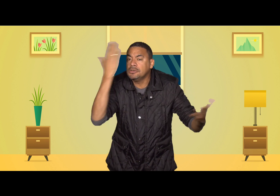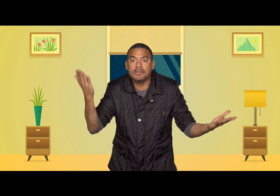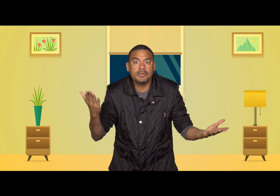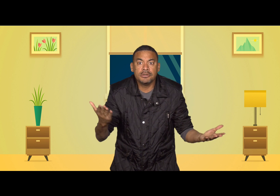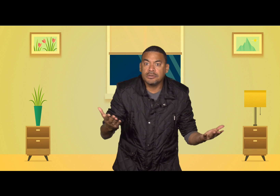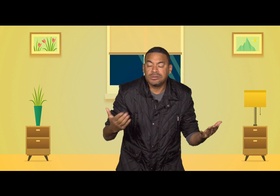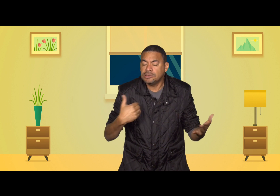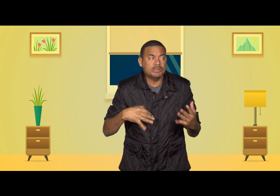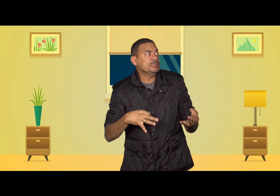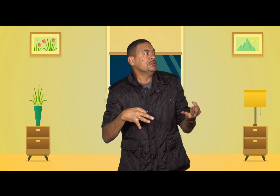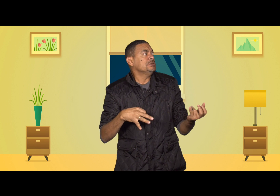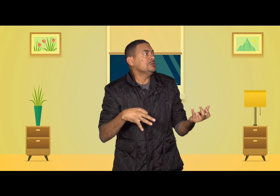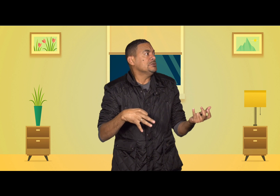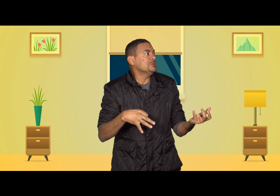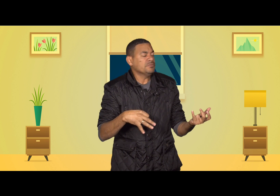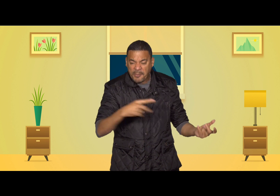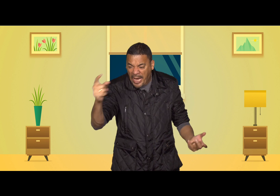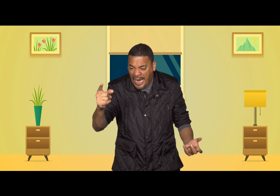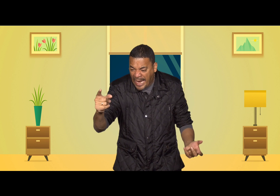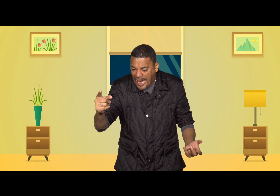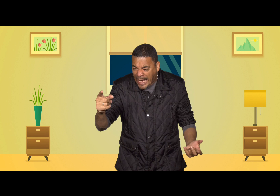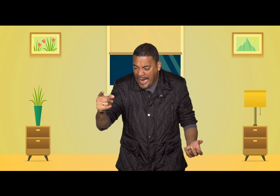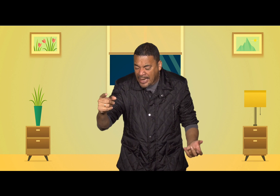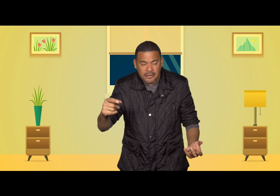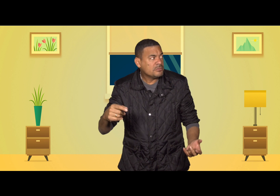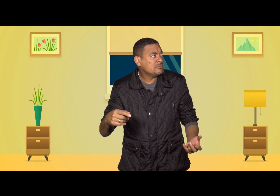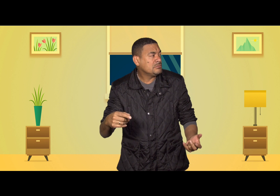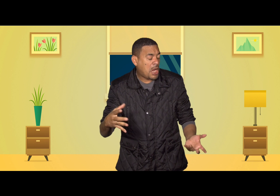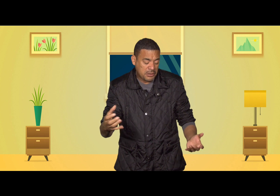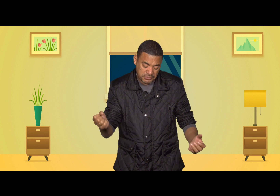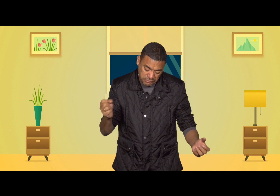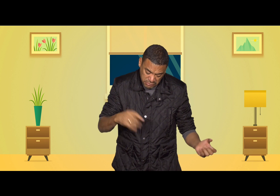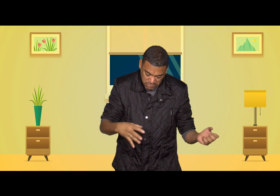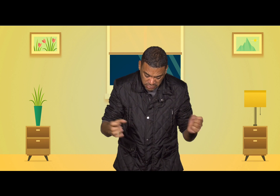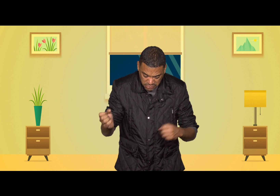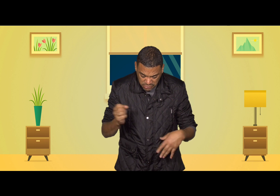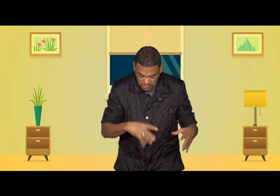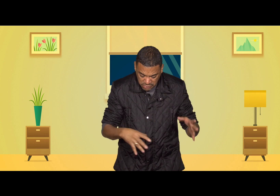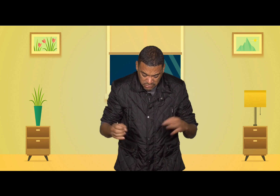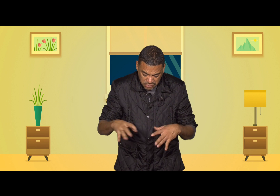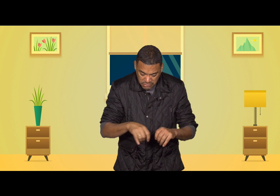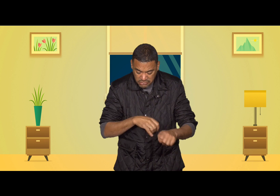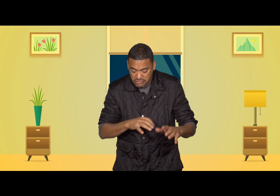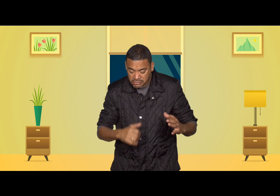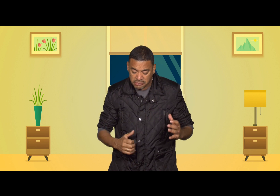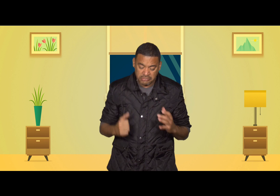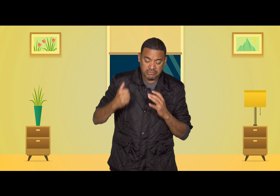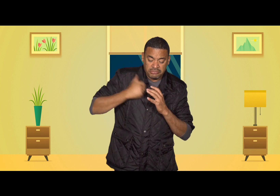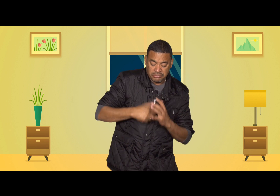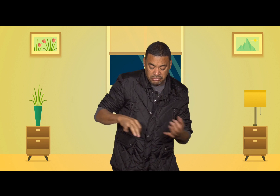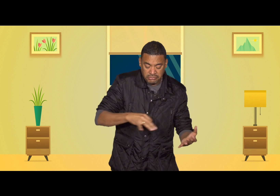El niño, todavía con el violín en la mano, se sorprendió de la decisión. “¡Fuera!” le gritó su padre nuevamente. El niño empacó sus cosas en un morral, el cual se lo puso sobre un hombro,